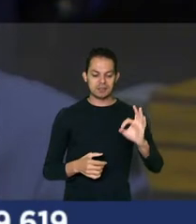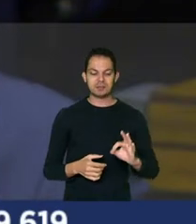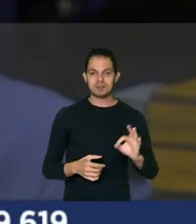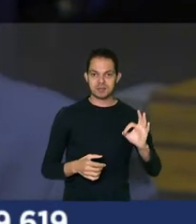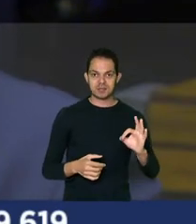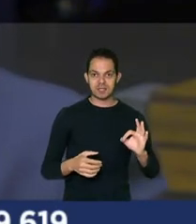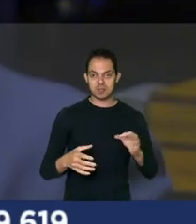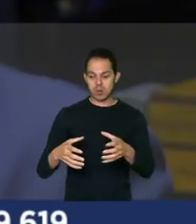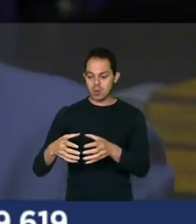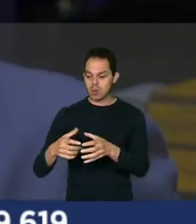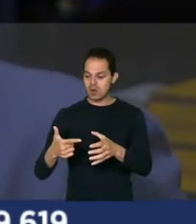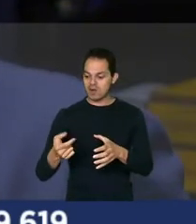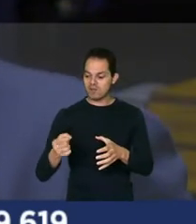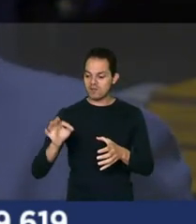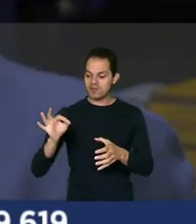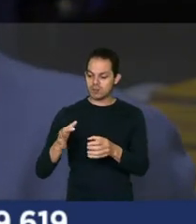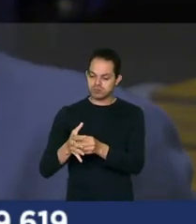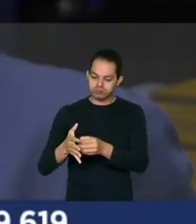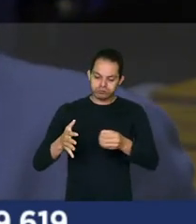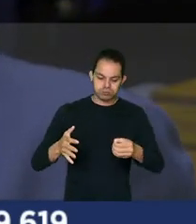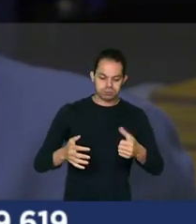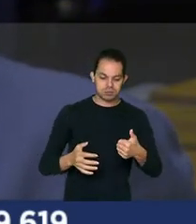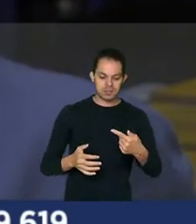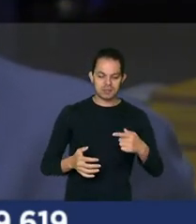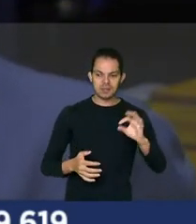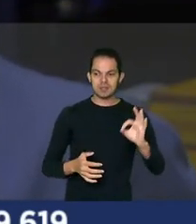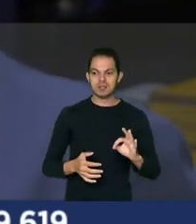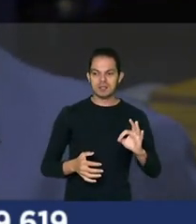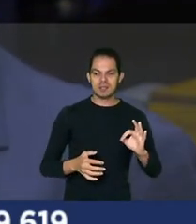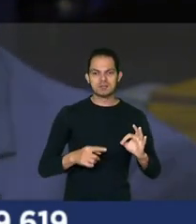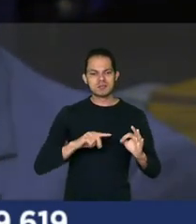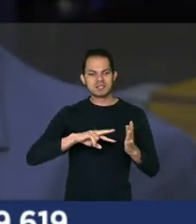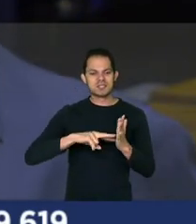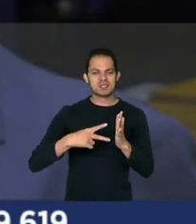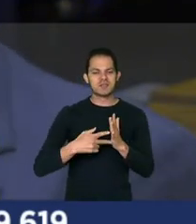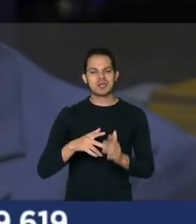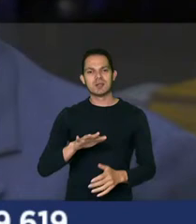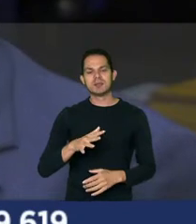20%. E PARA INCIDIR, 17% SOBRE ESSES 20%, QUE VAI